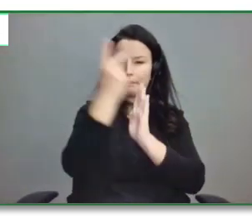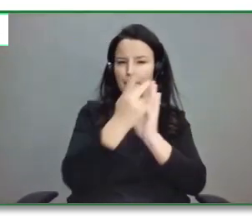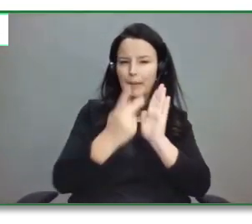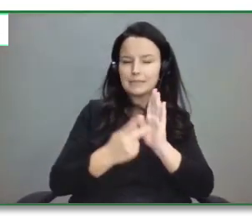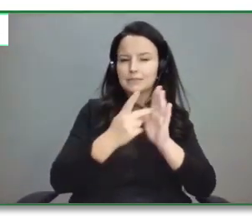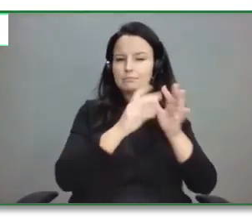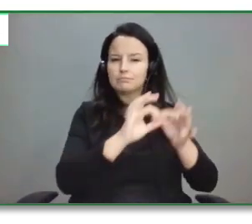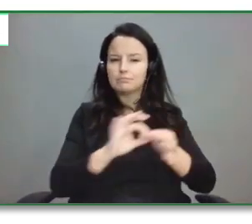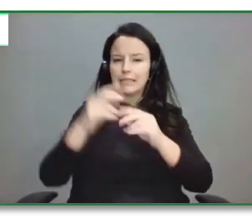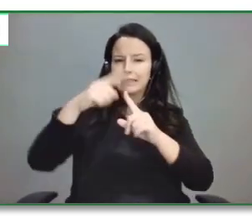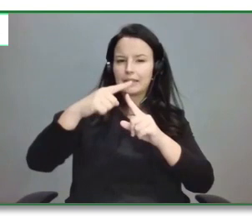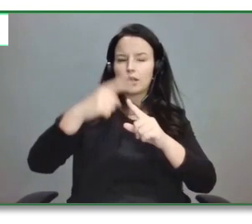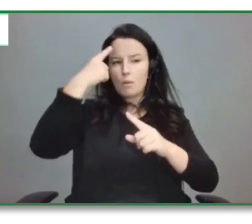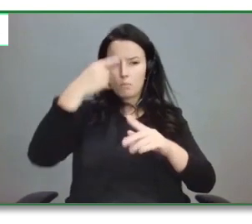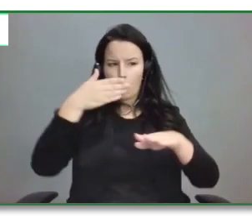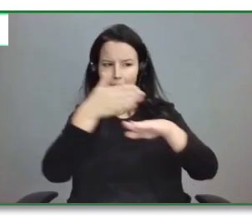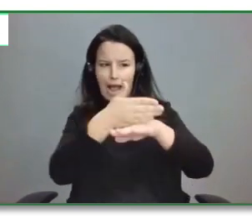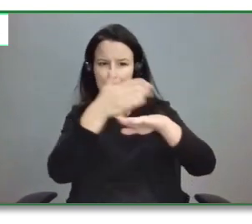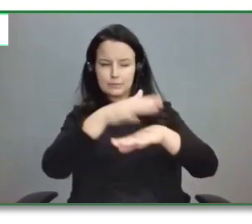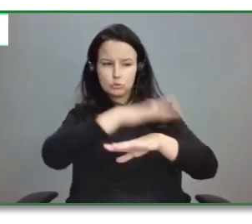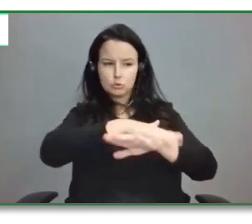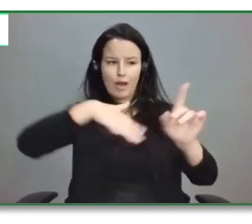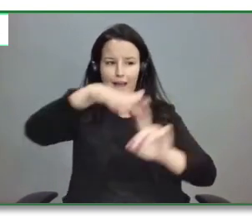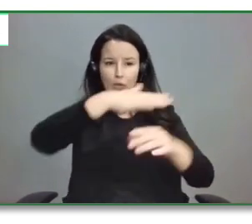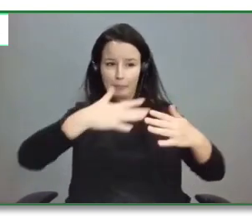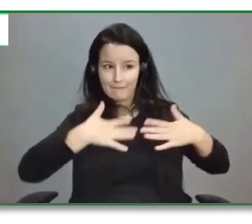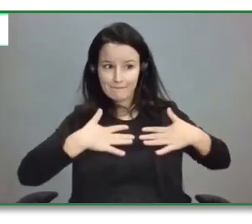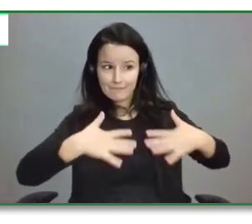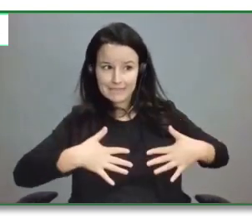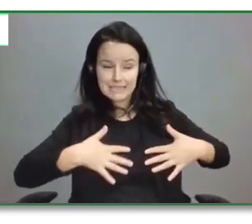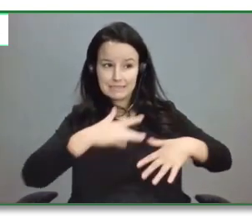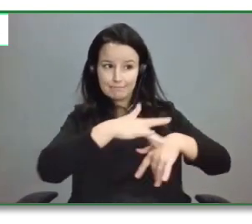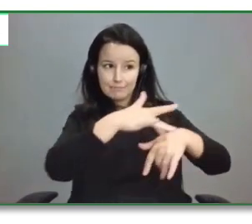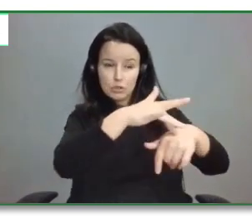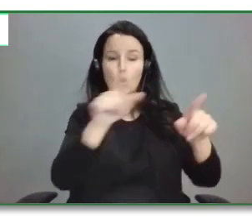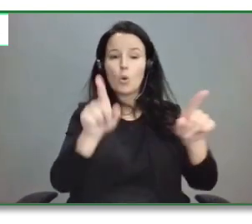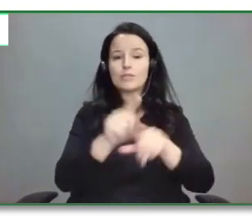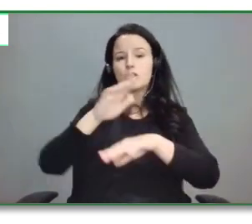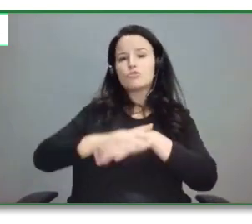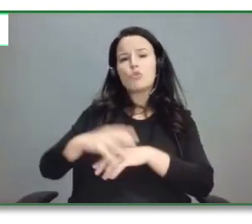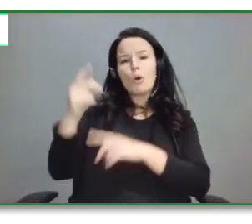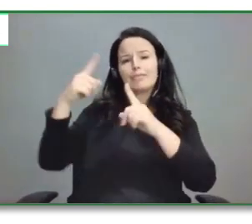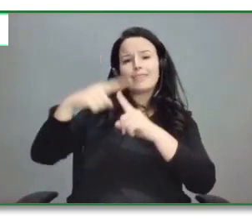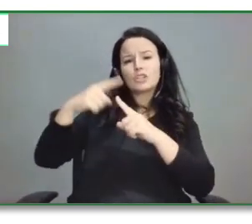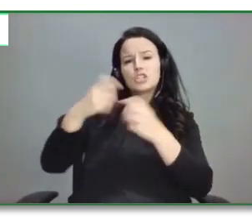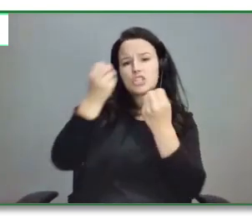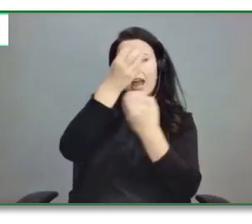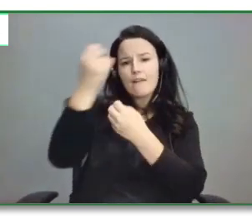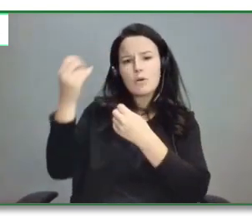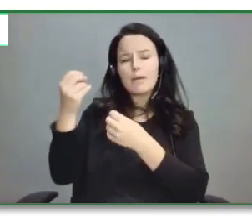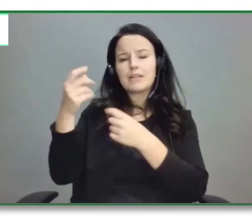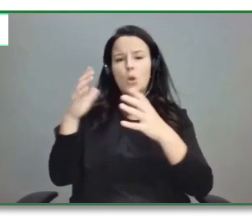d'avoir accès à l'environnement physique et aux technologies de l'information et